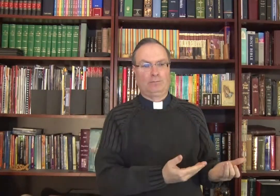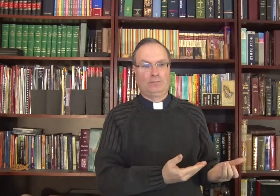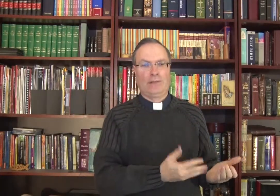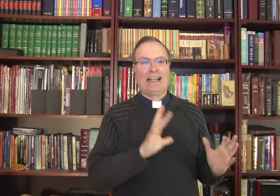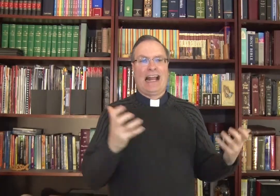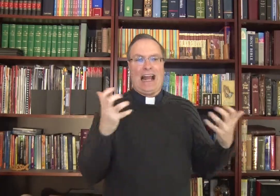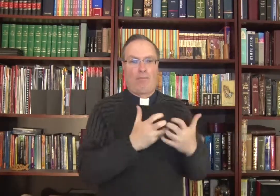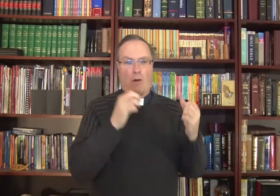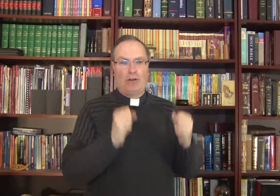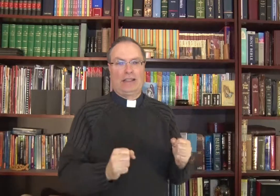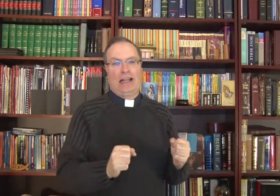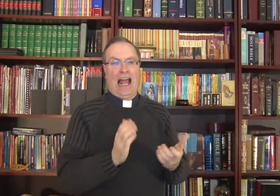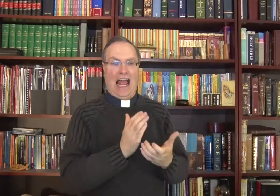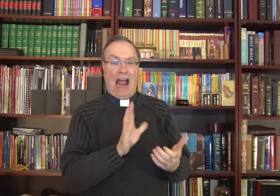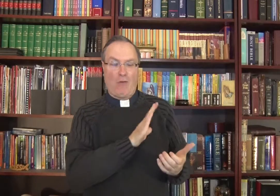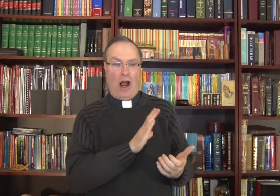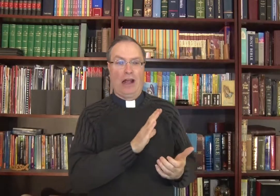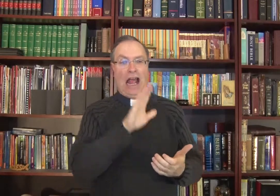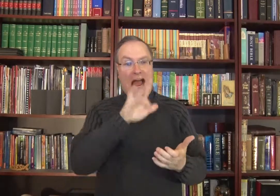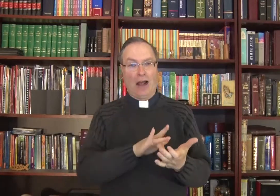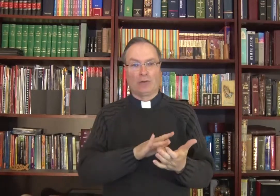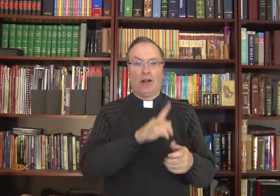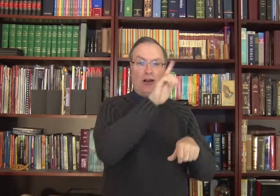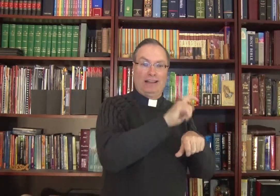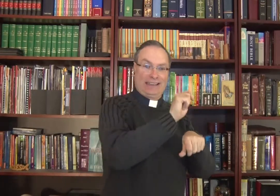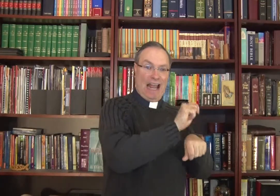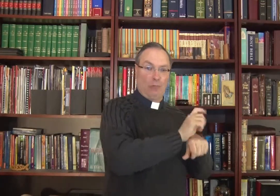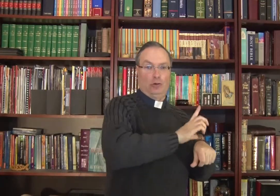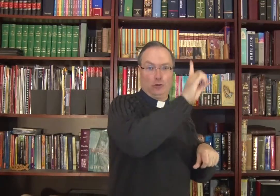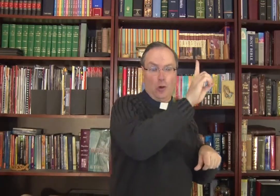Quel rapport peut-il y avoir entre le temple de Dieu